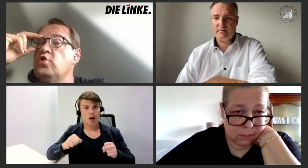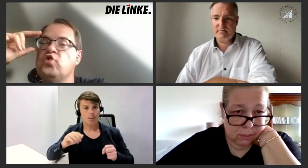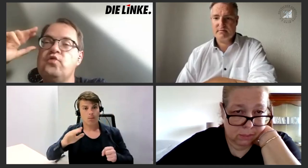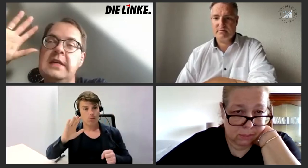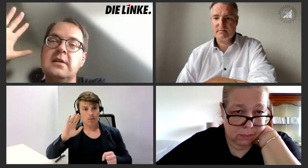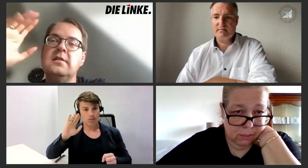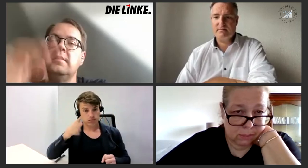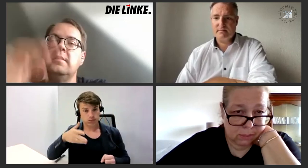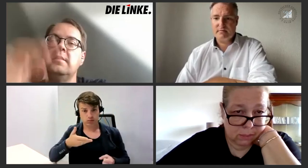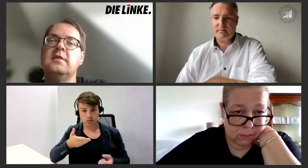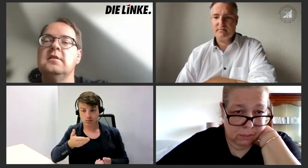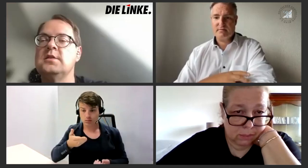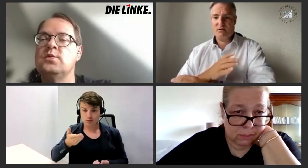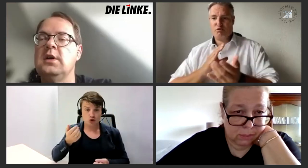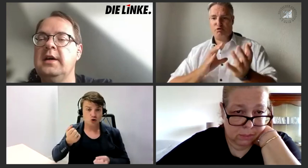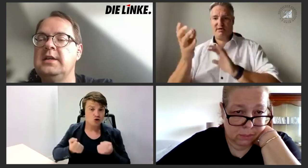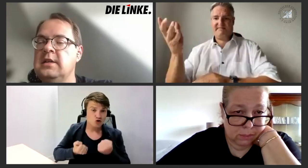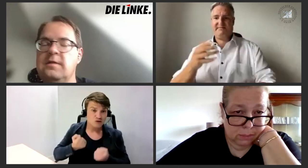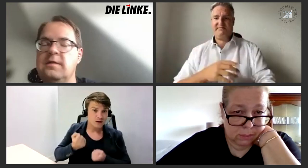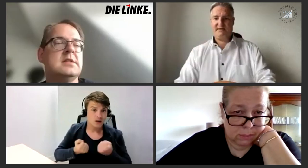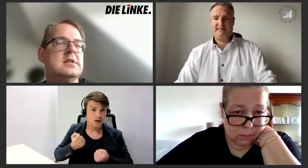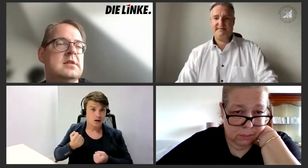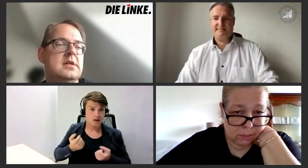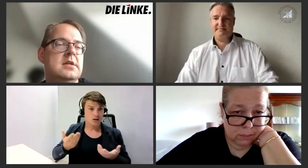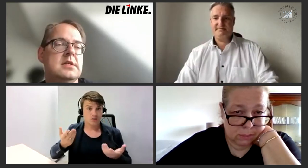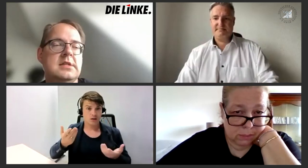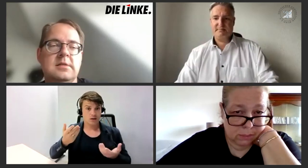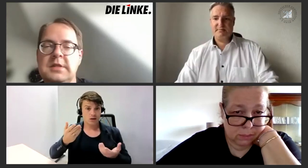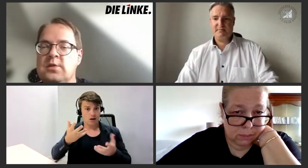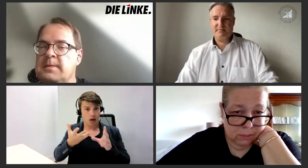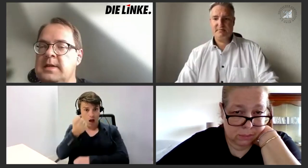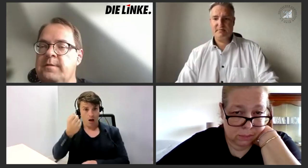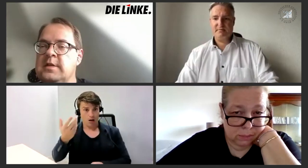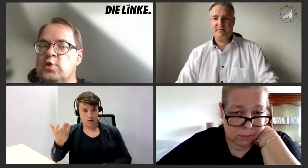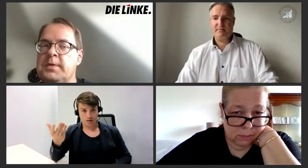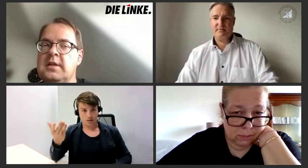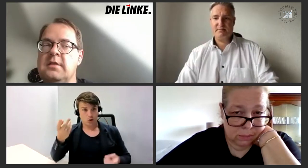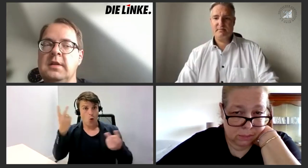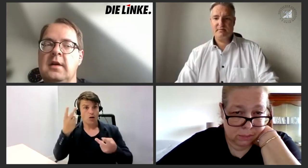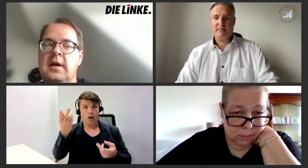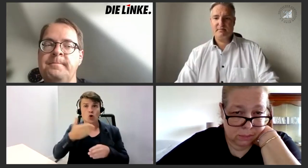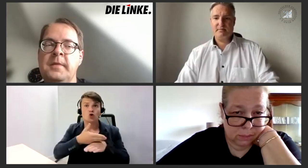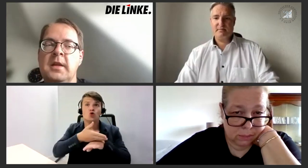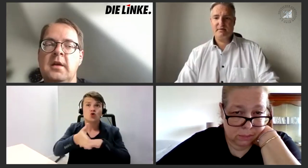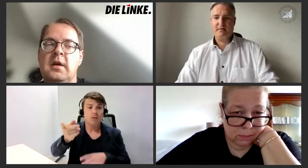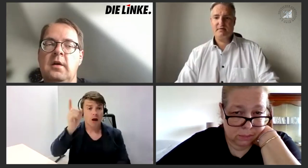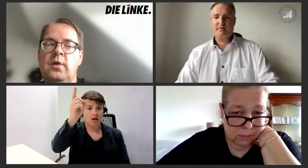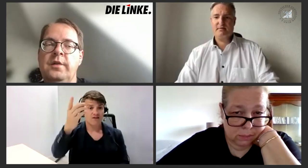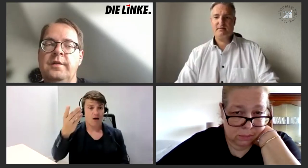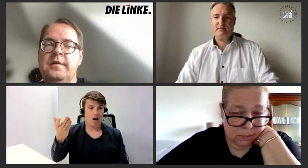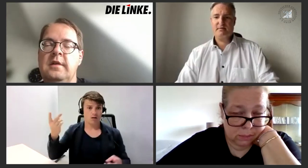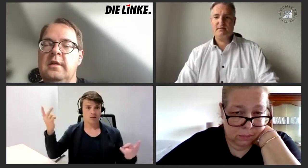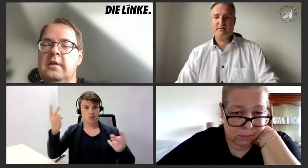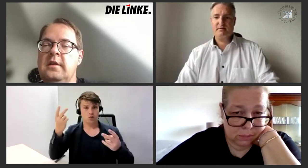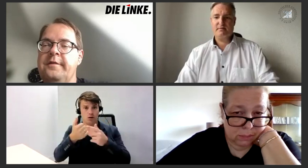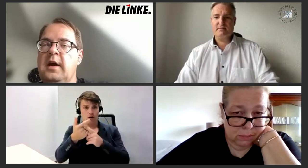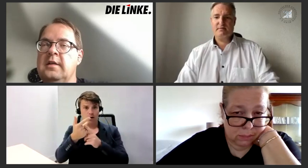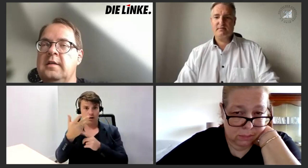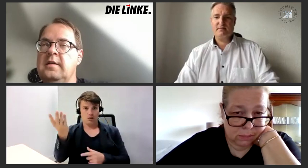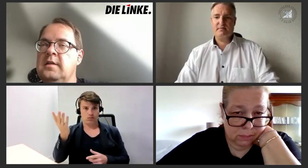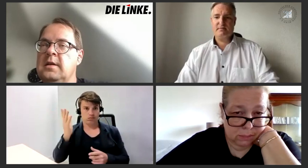schon nur schwierig zu erreichen gewesen sind, beziehungsweise viel zu spät gewarnt haben.